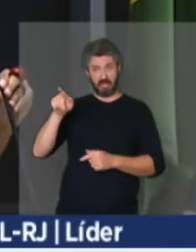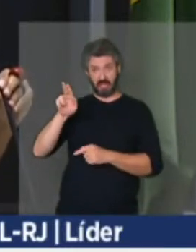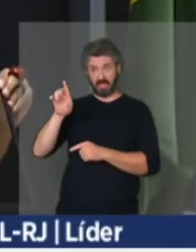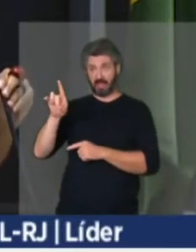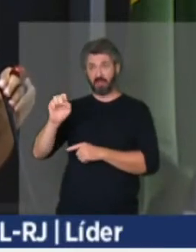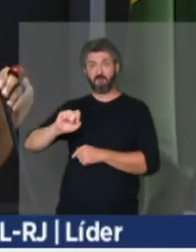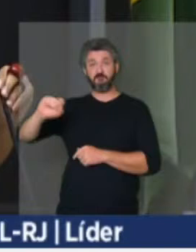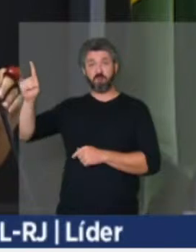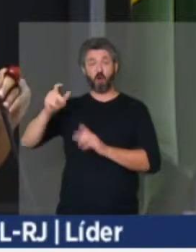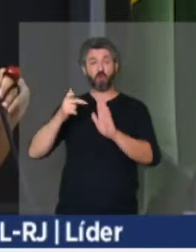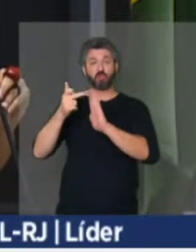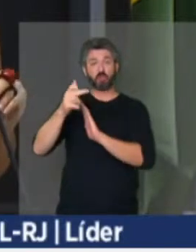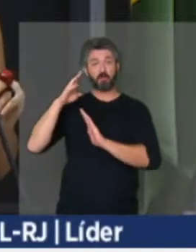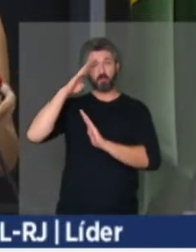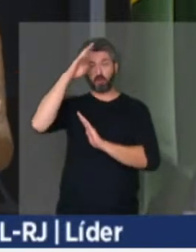ELE QUE VÁ TAMBÉM O